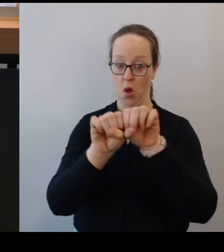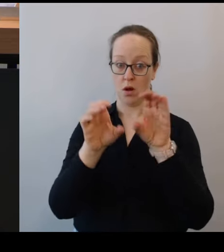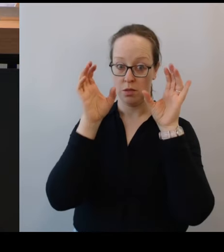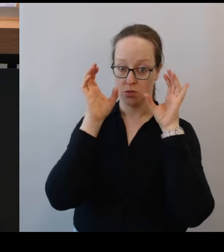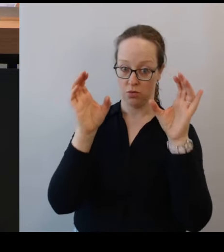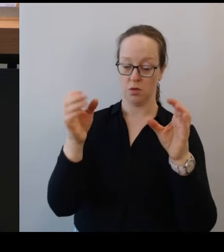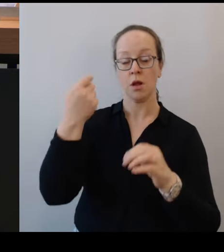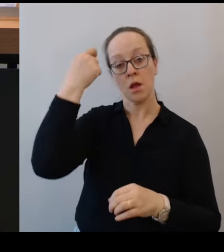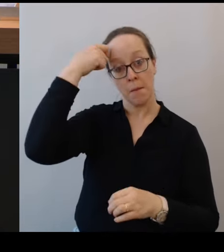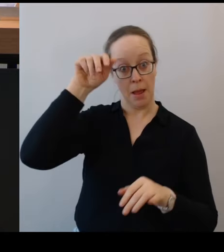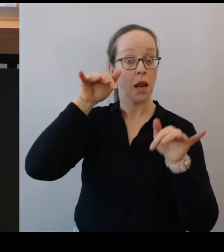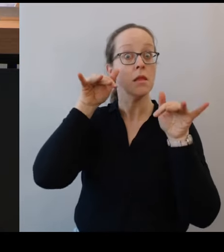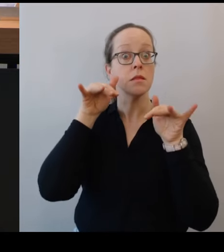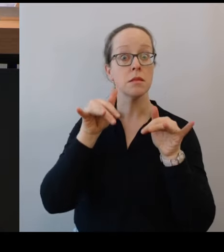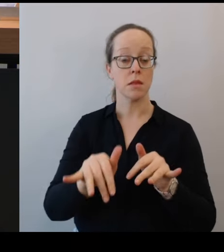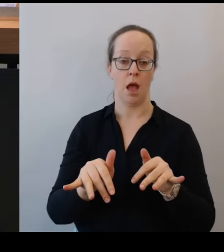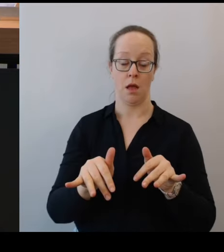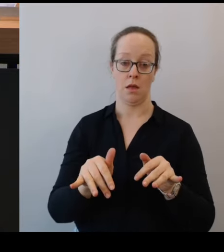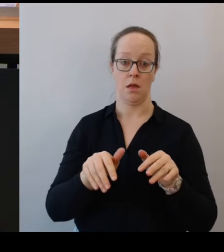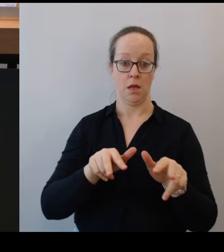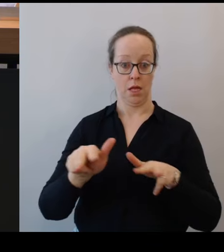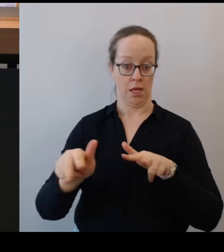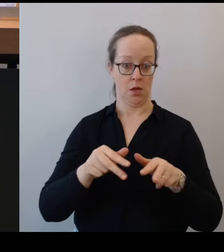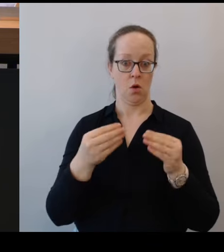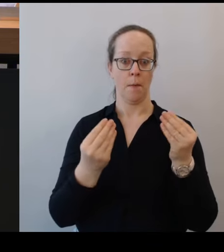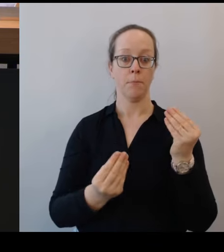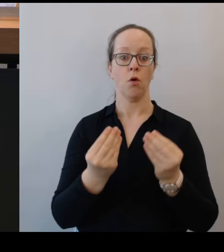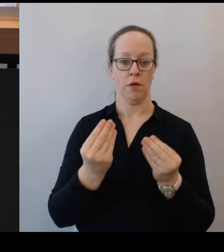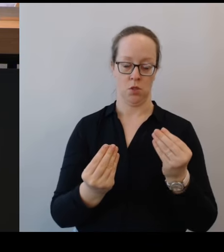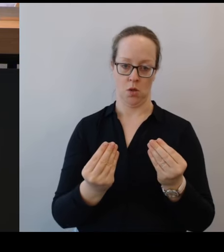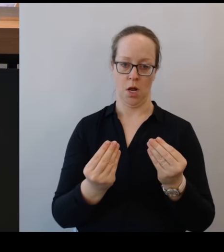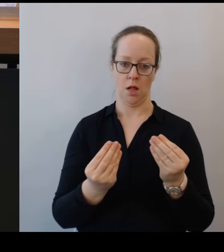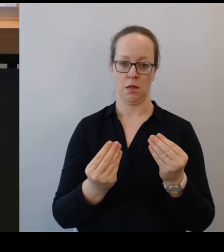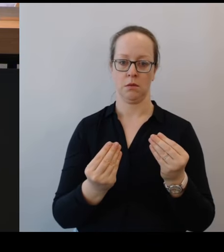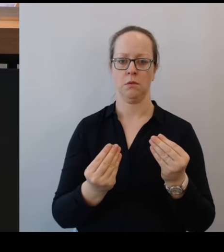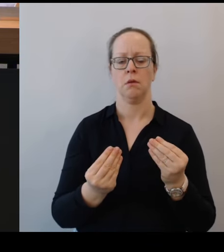Thema fehlende Compliance hatten wir vorhin schon bei der AfD - Compliance